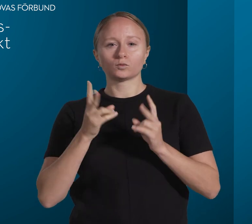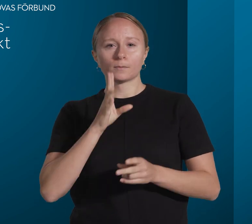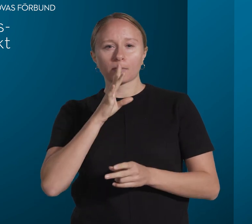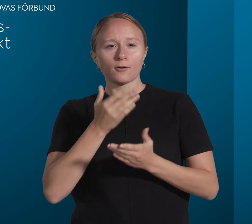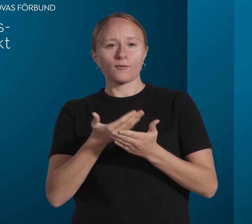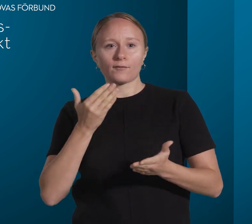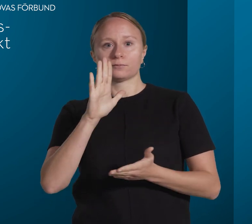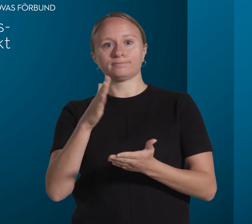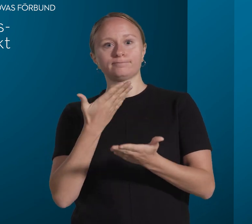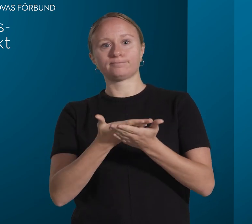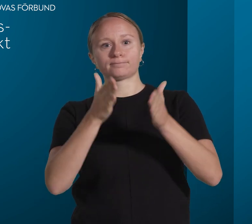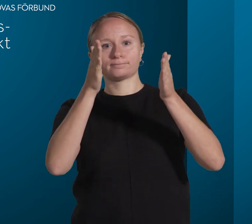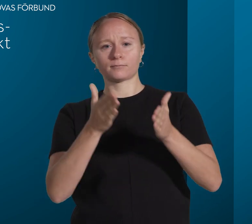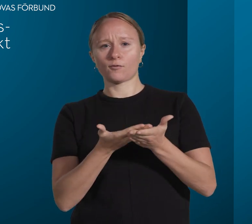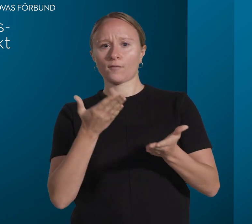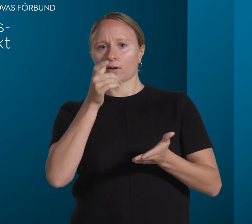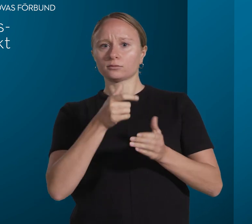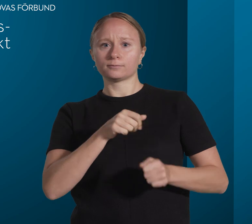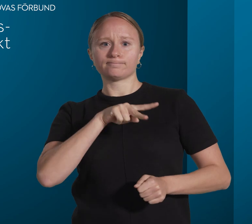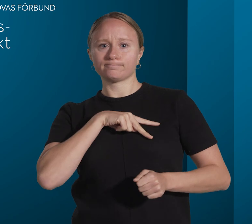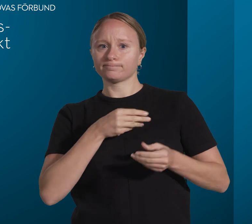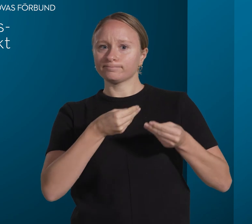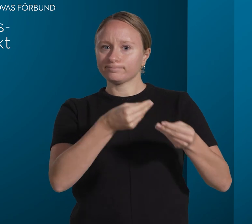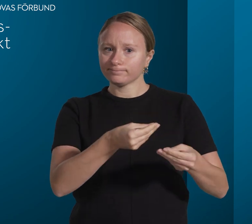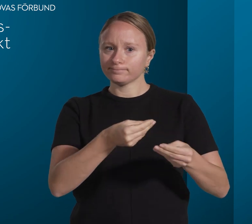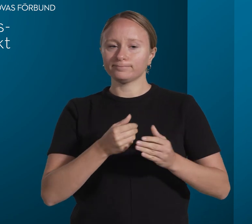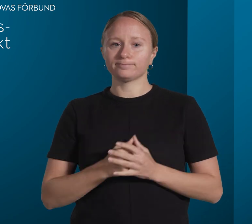och berätta varför din kandidat förtjänar att belönas.